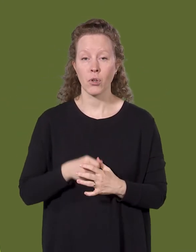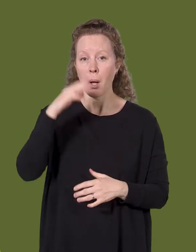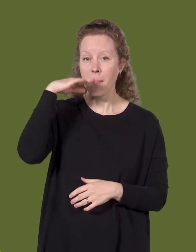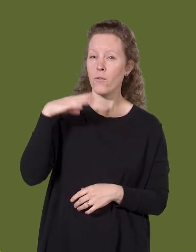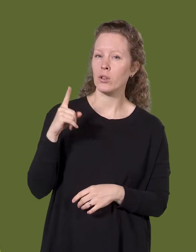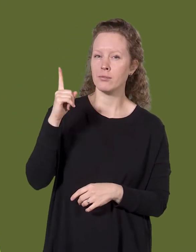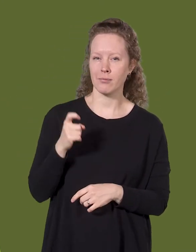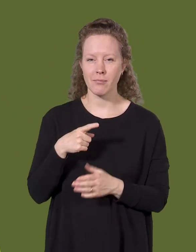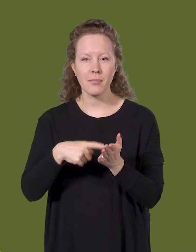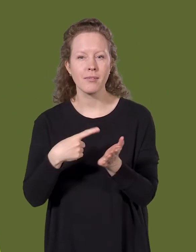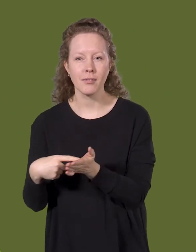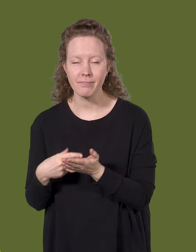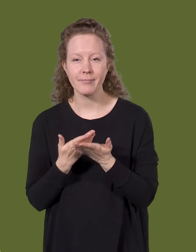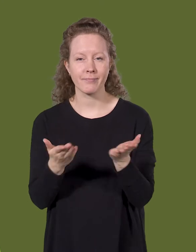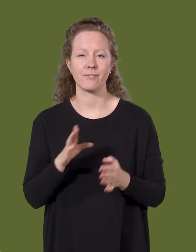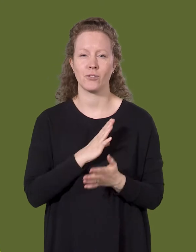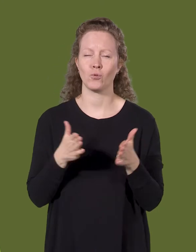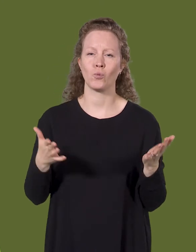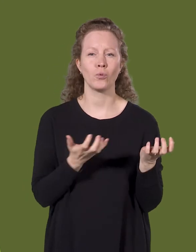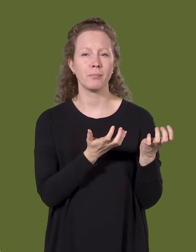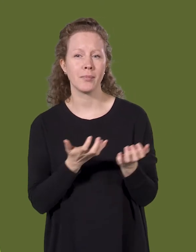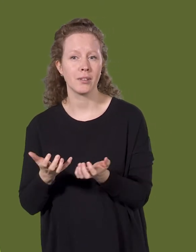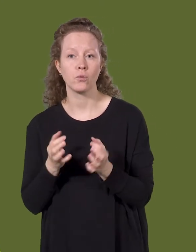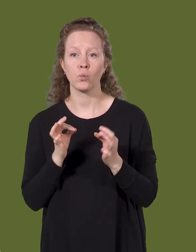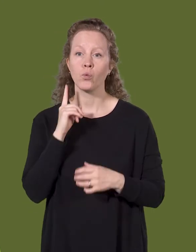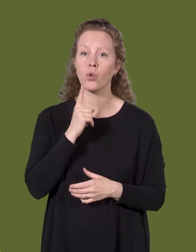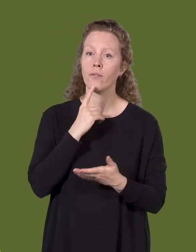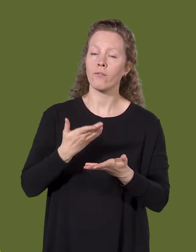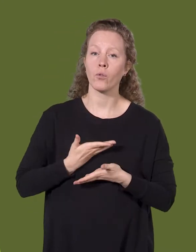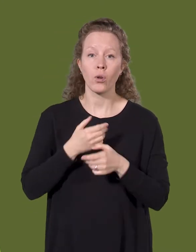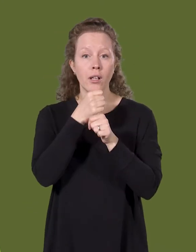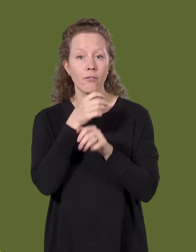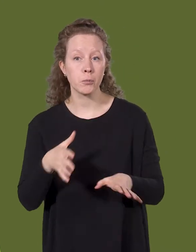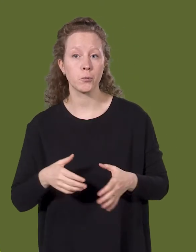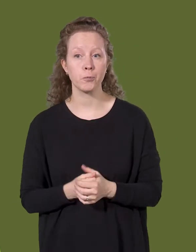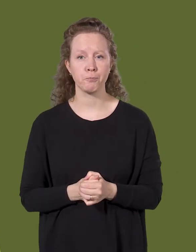Testningar av befolkningslarmen har konkretiserat en stor brist i dövas tillgång till information: